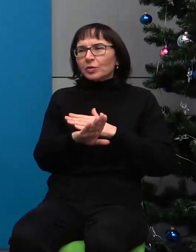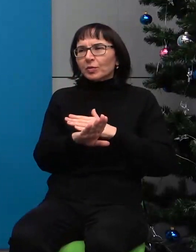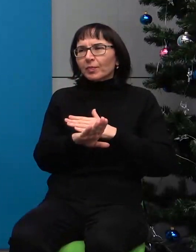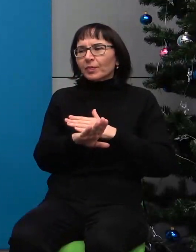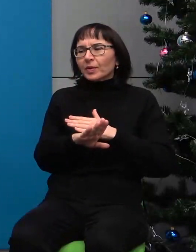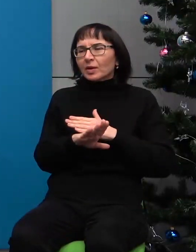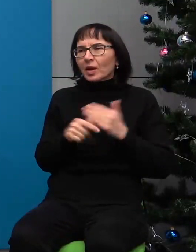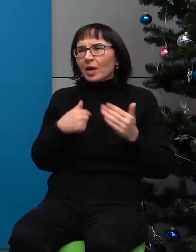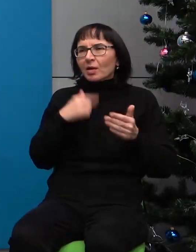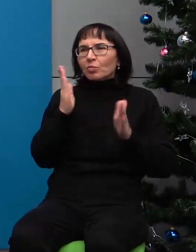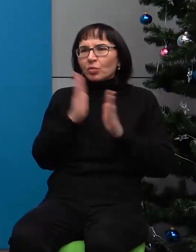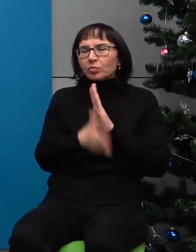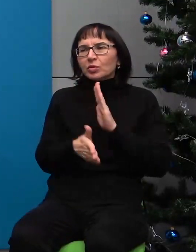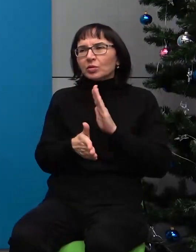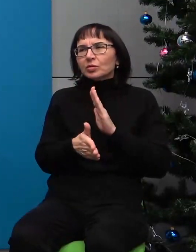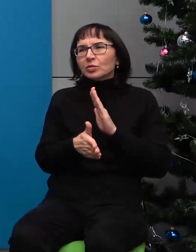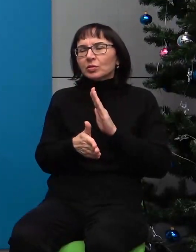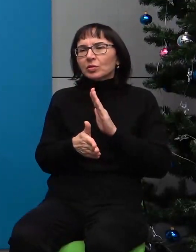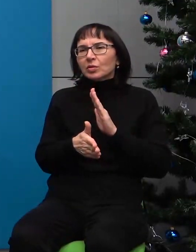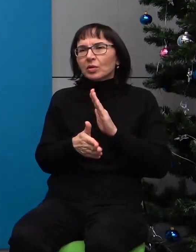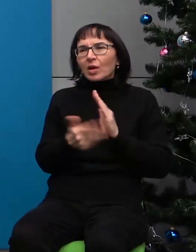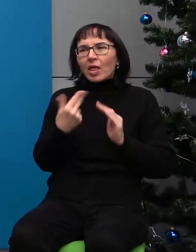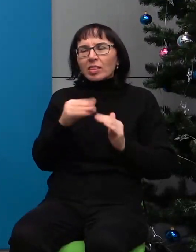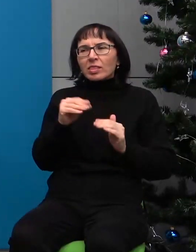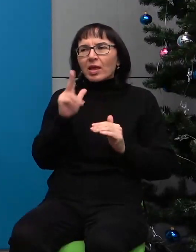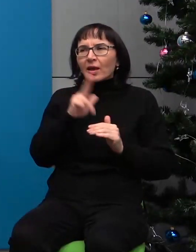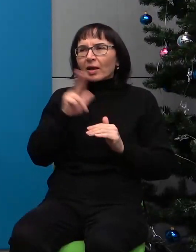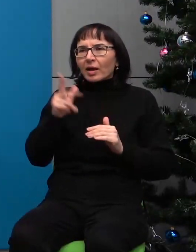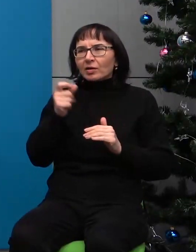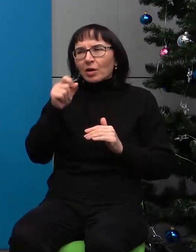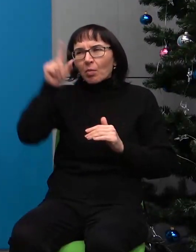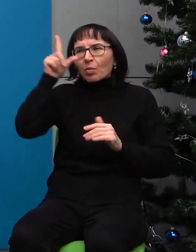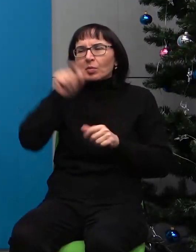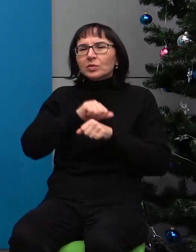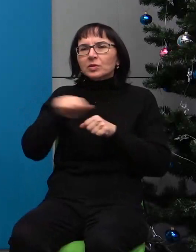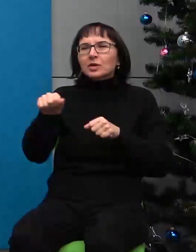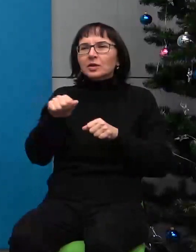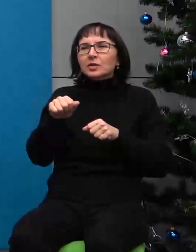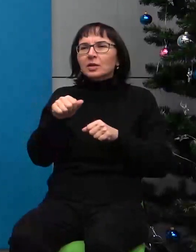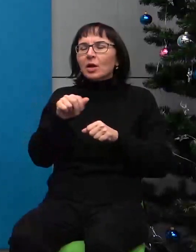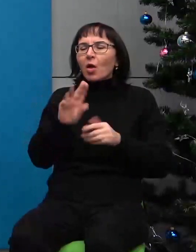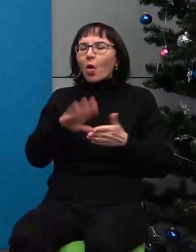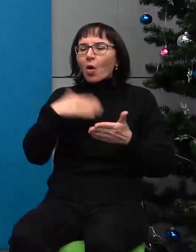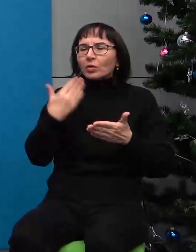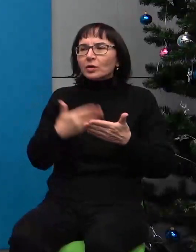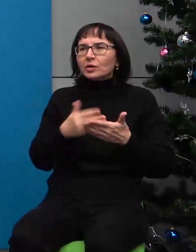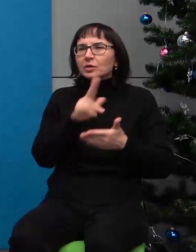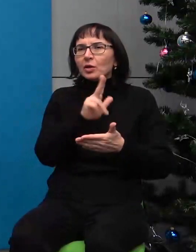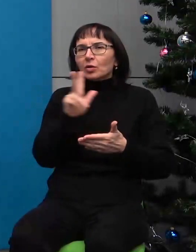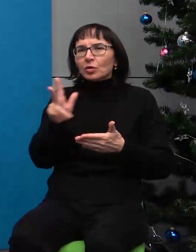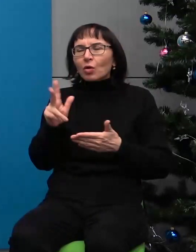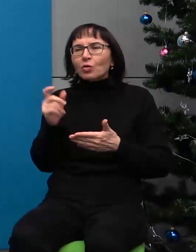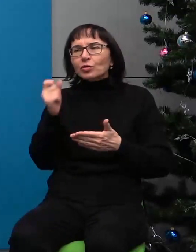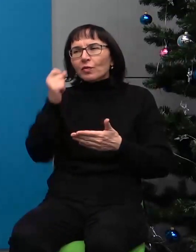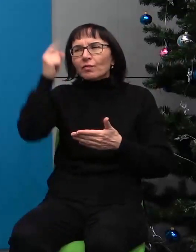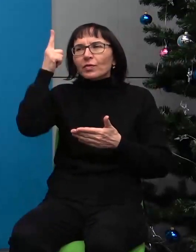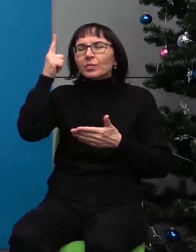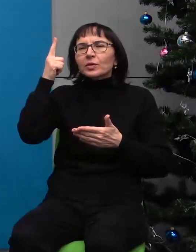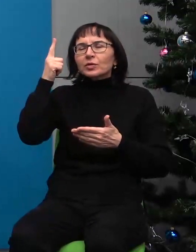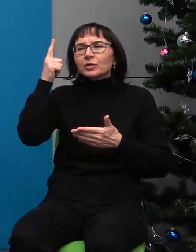W sensie po prostu tak jest, że nie każdy pomysł po prostu jest odkryty. Ktoś kiedyś po prostu wymyślił, że zrobi, nie wiem, jakiś przyrząd,